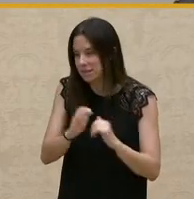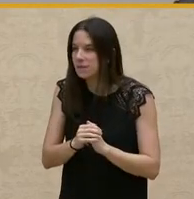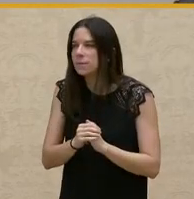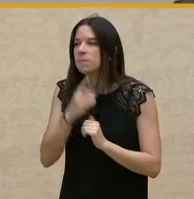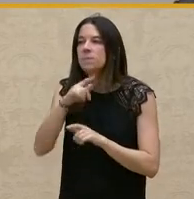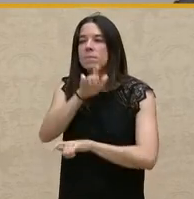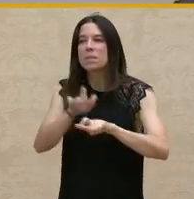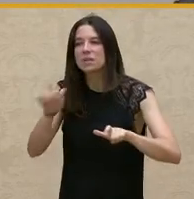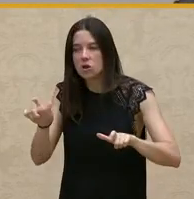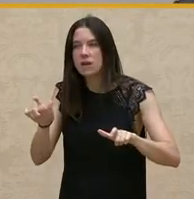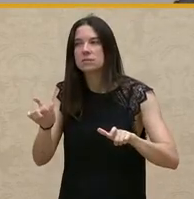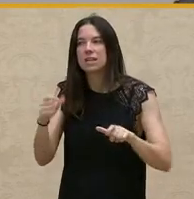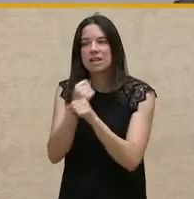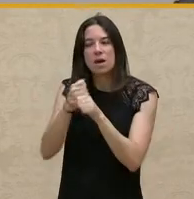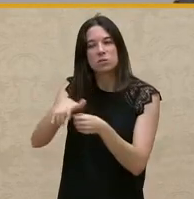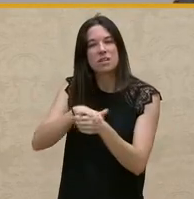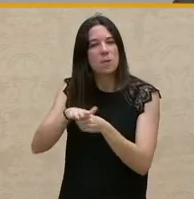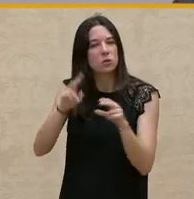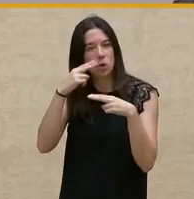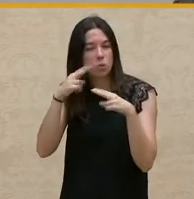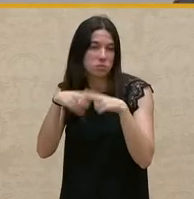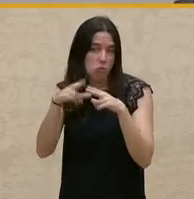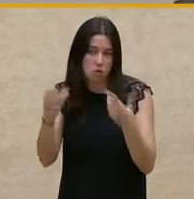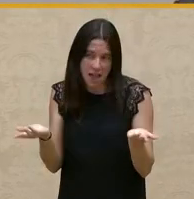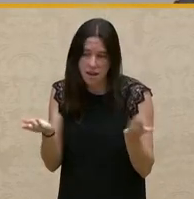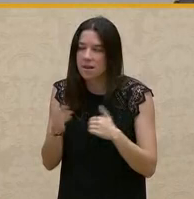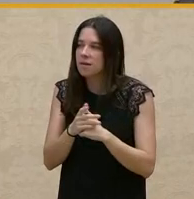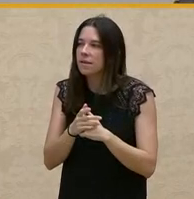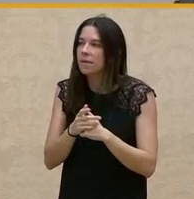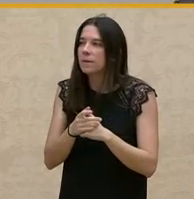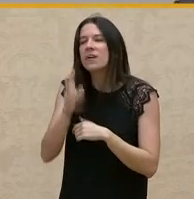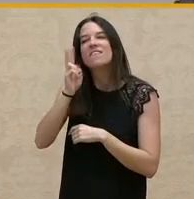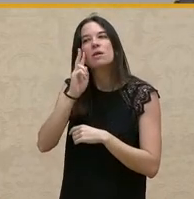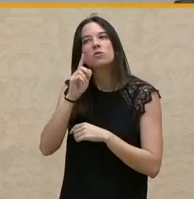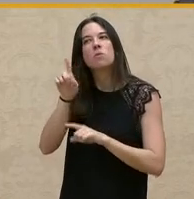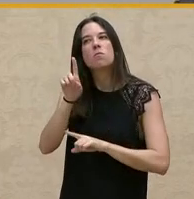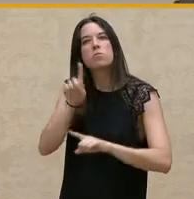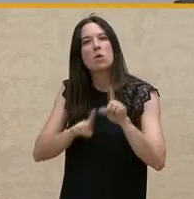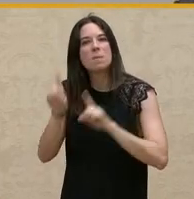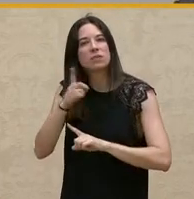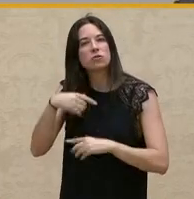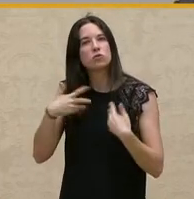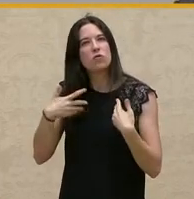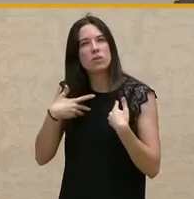que estamos en el sector social, identificamos la problemática que sufrimos con determinadas leyes,